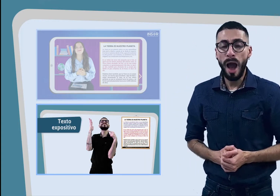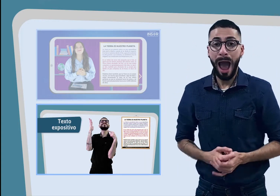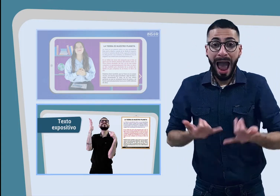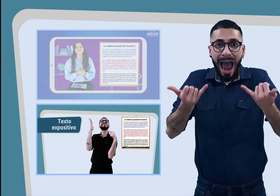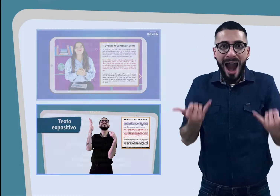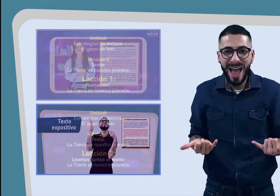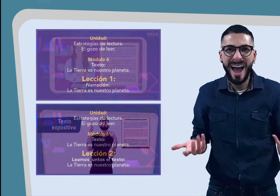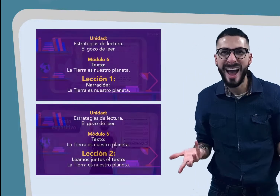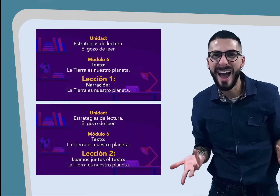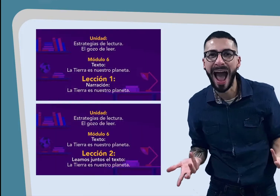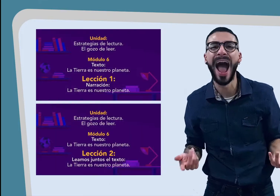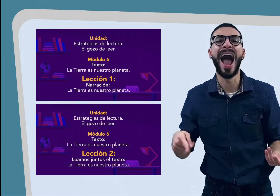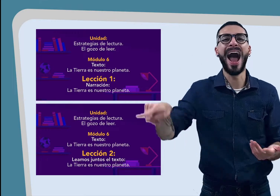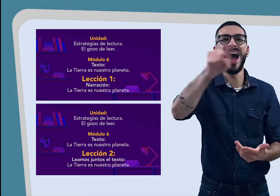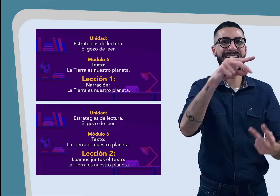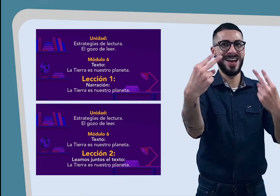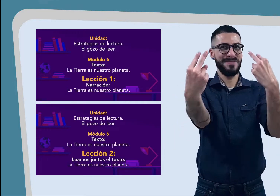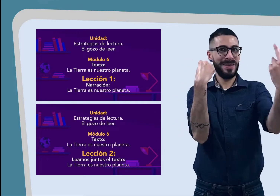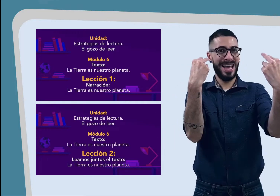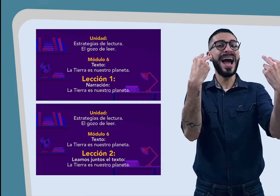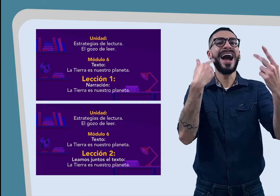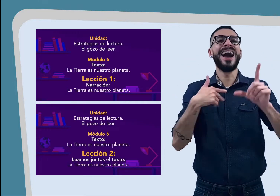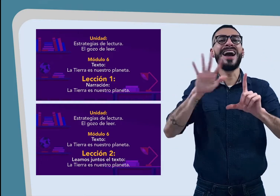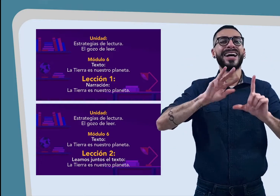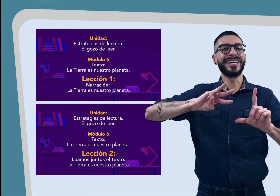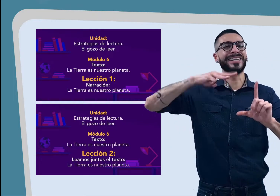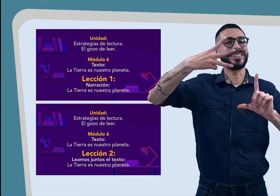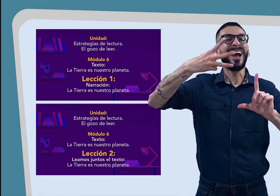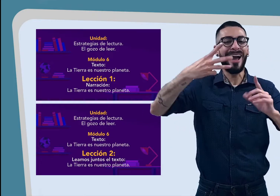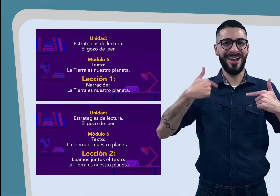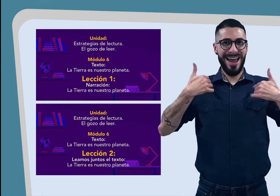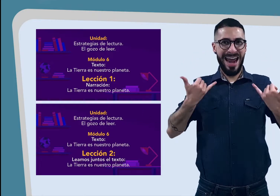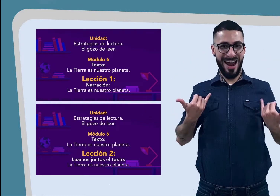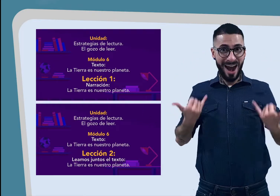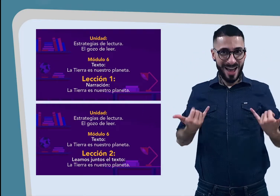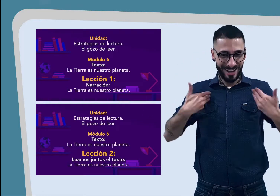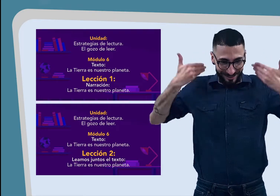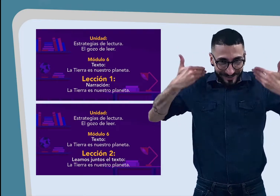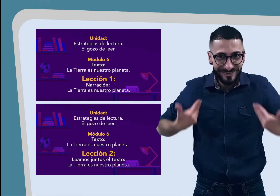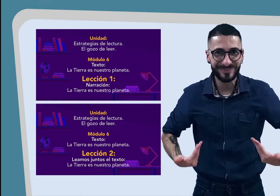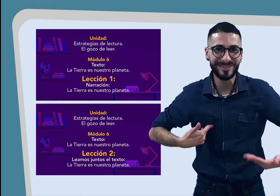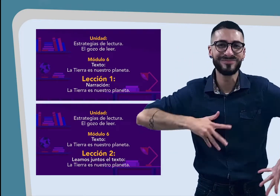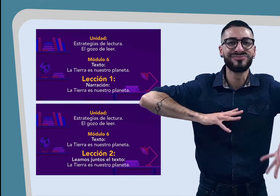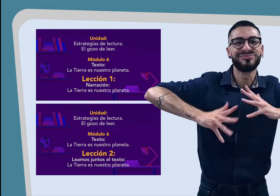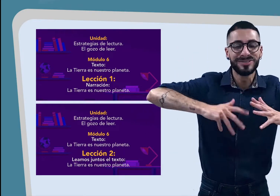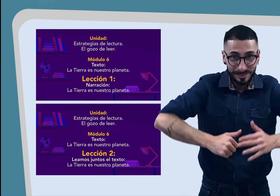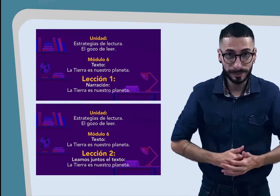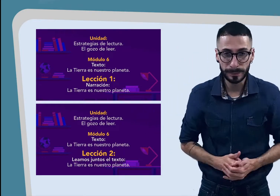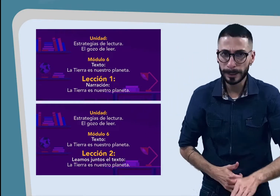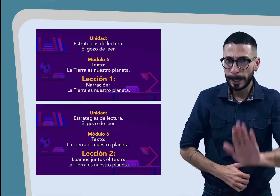Ahora, queridos amigos, continuamos con el tercer video y yo voy a realizar la lectura.